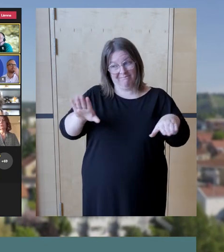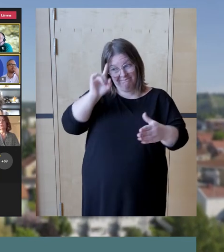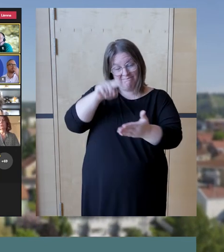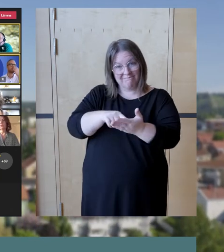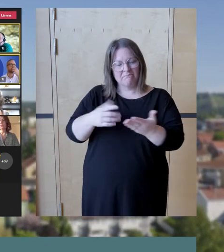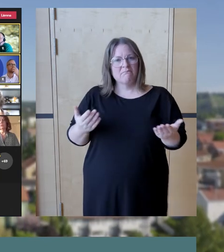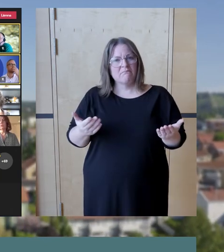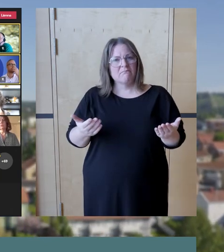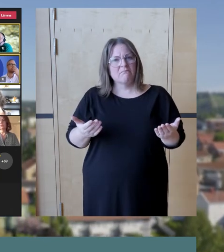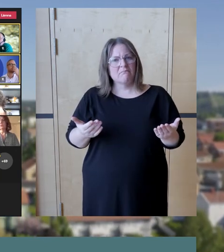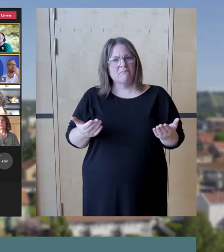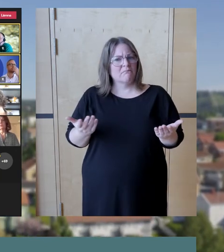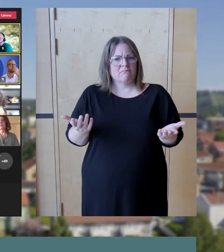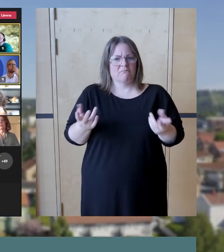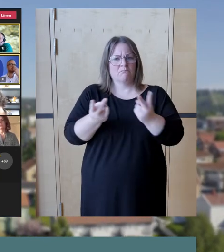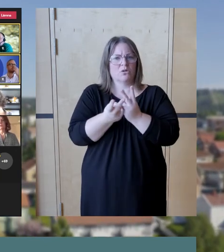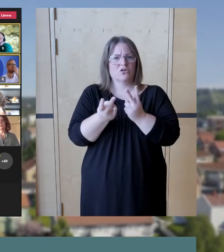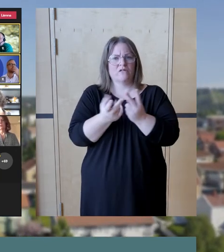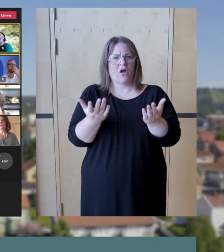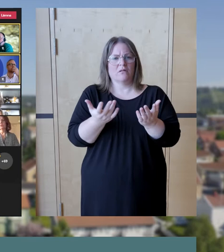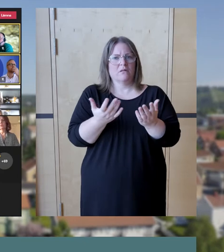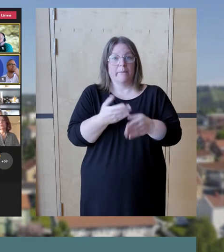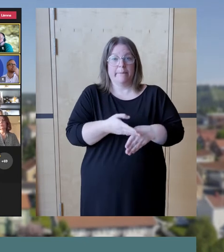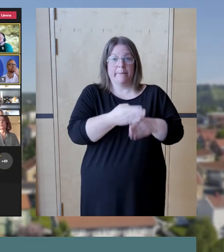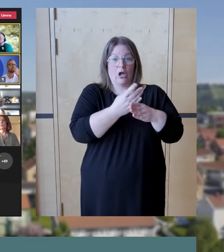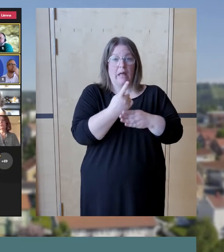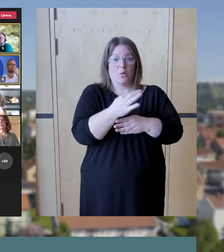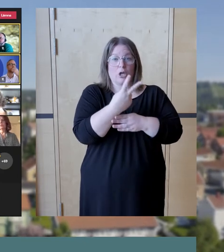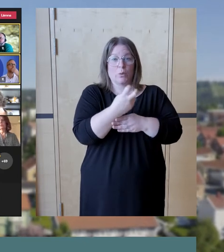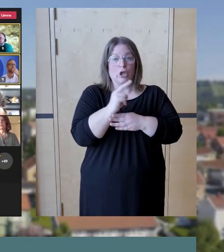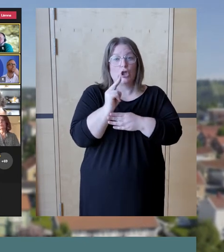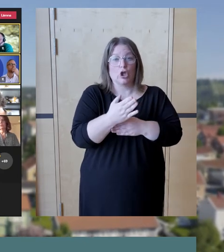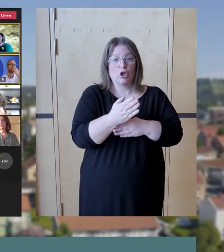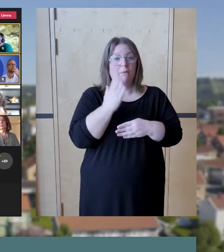Du kan ju inte gärna innebära att man bygger 120 nya boenden för att öka driftskostnaderna